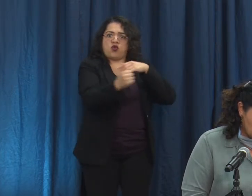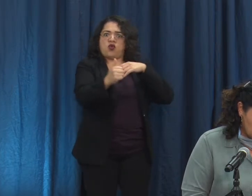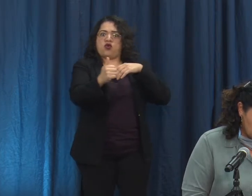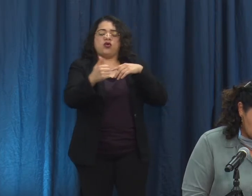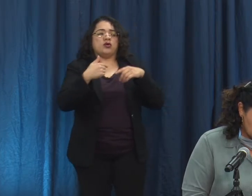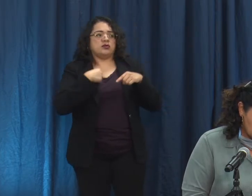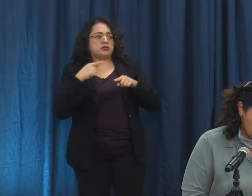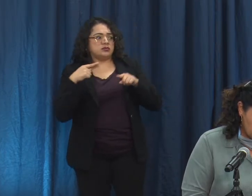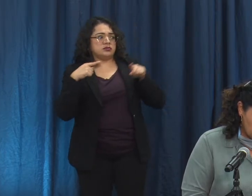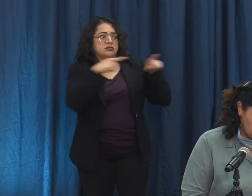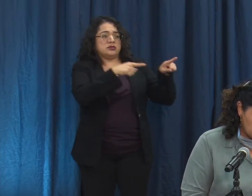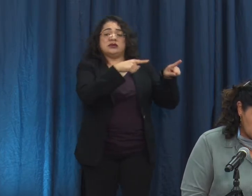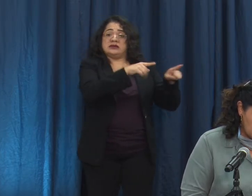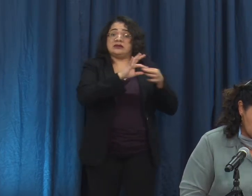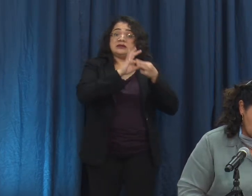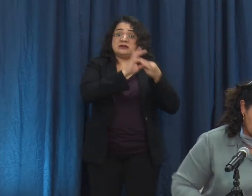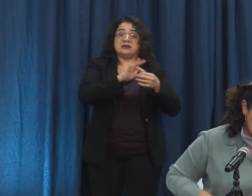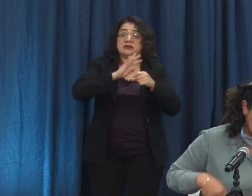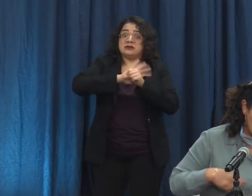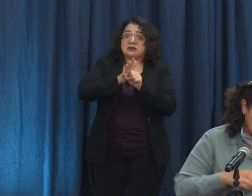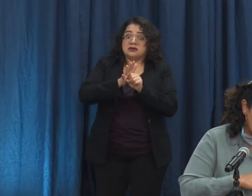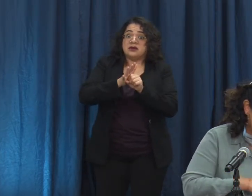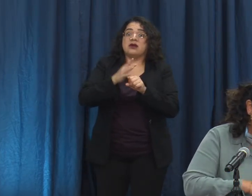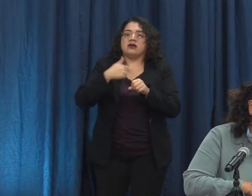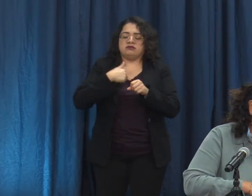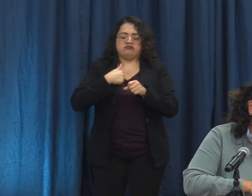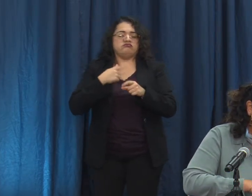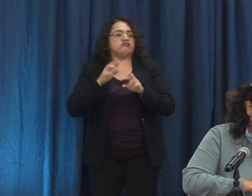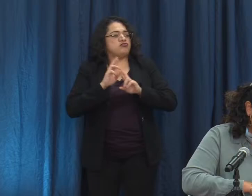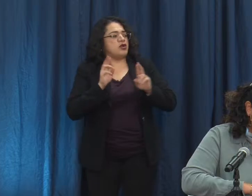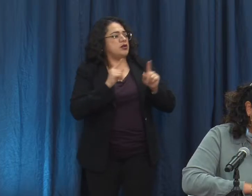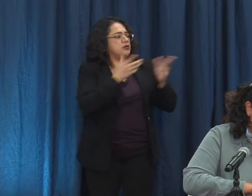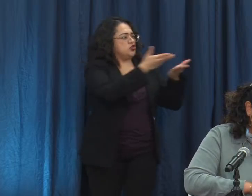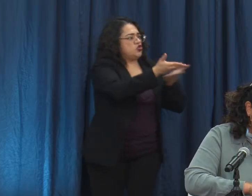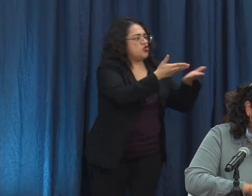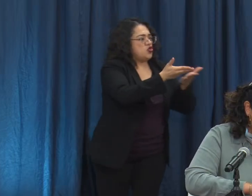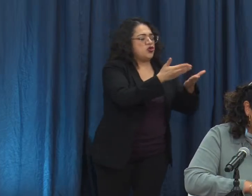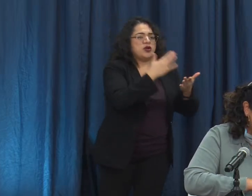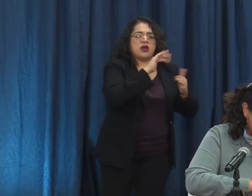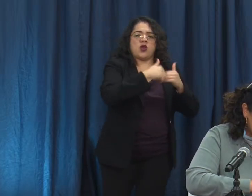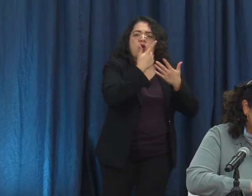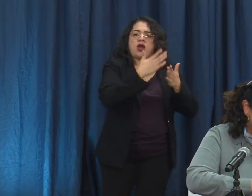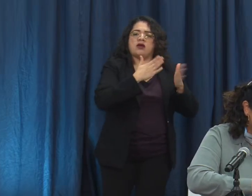Corona Vero's lo mejor Possible's durante las llamadas de emergencia mad